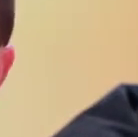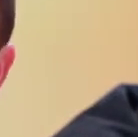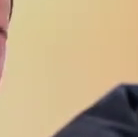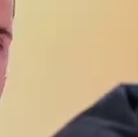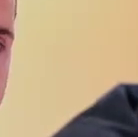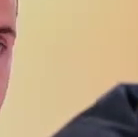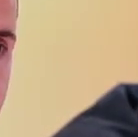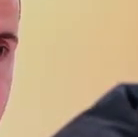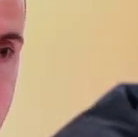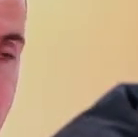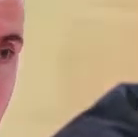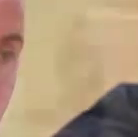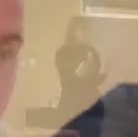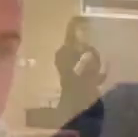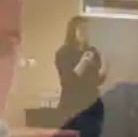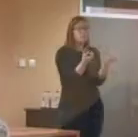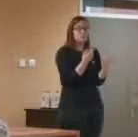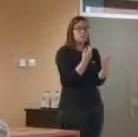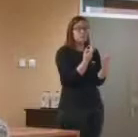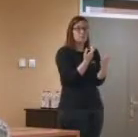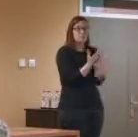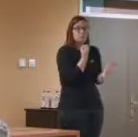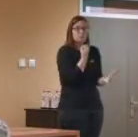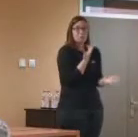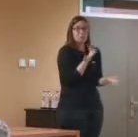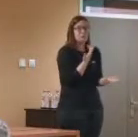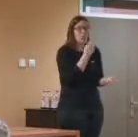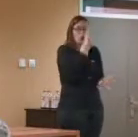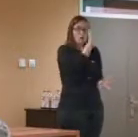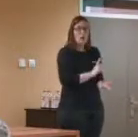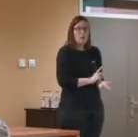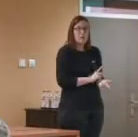no sabían que tenían que votar, qué alternativas habían,